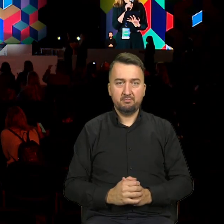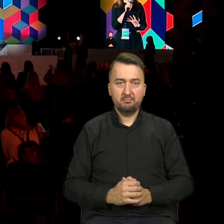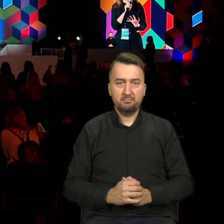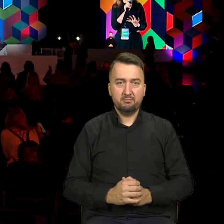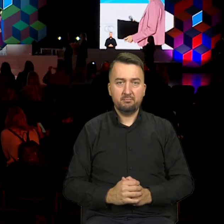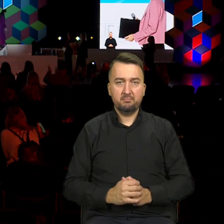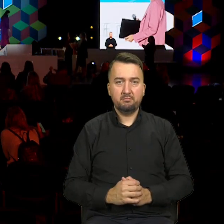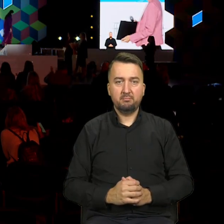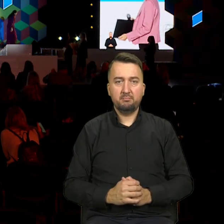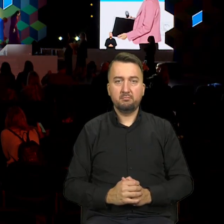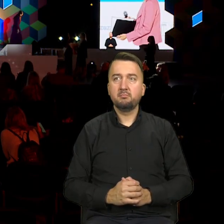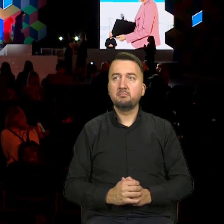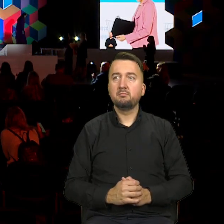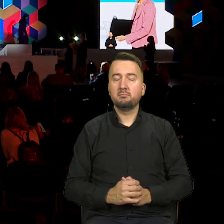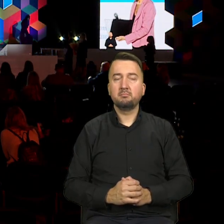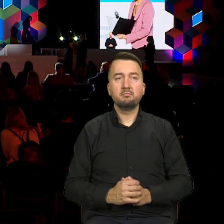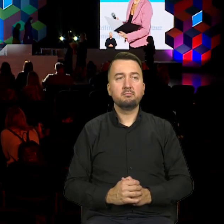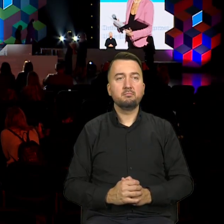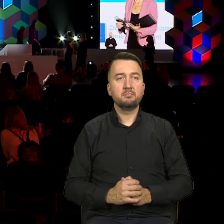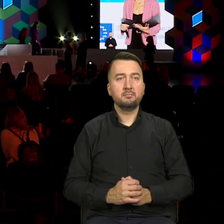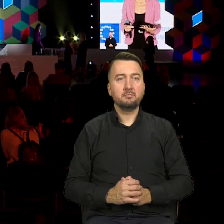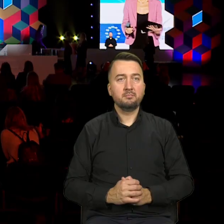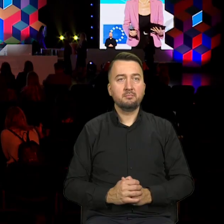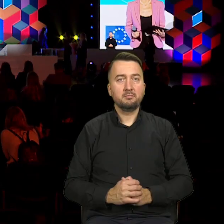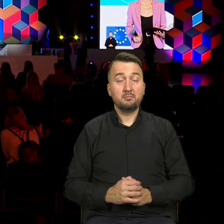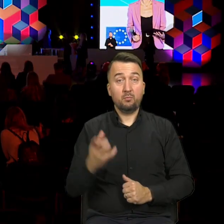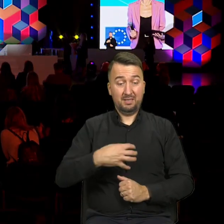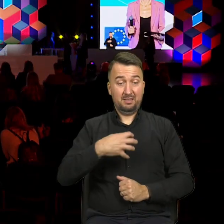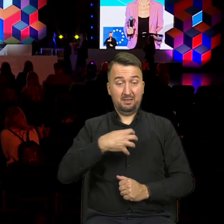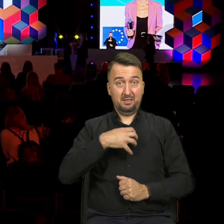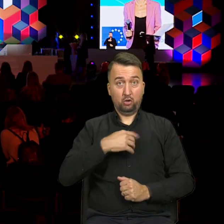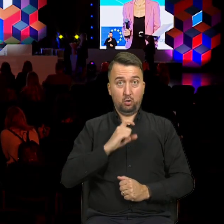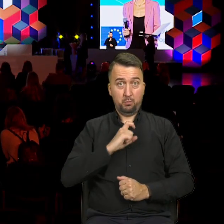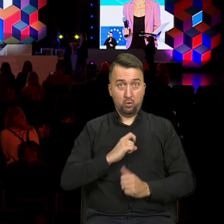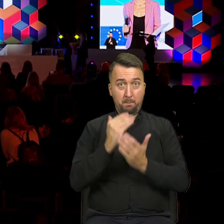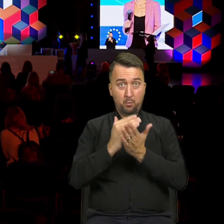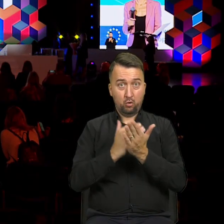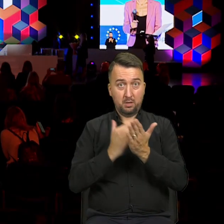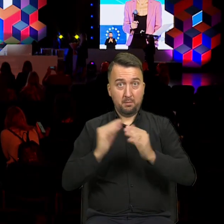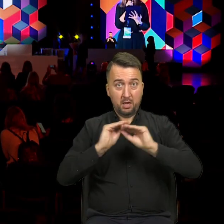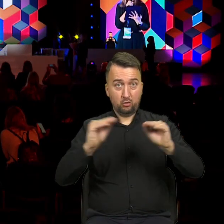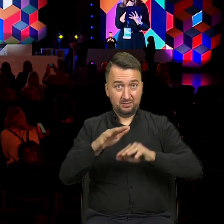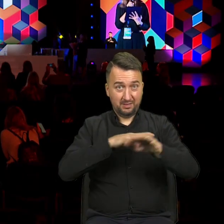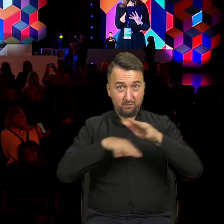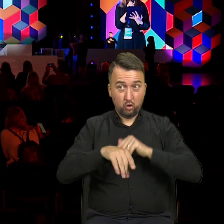żeby rozmawiać o bardzo wielu ważnych tematach. Tezy, które tutaj się przejawiały, no to tak można je w sześciu punktach, tak sobie tutaj to wypisałem,